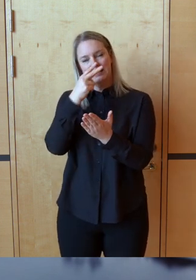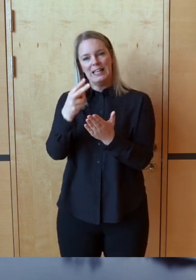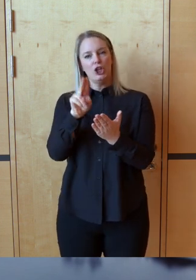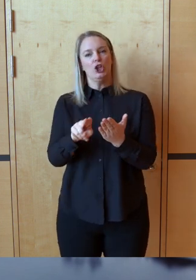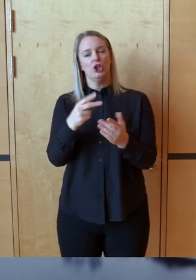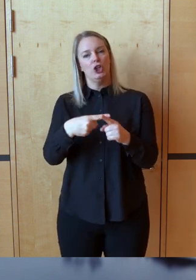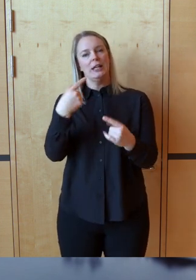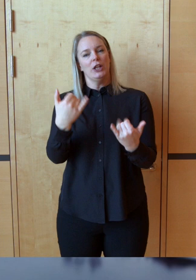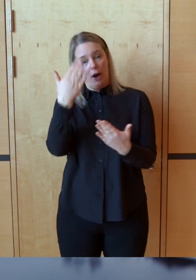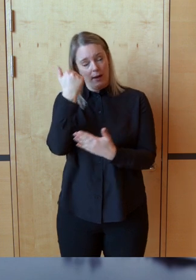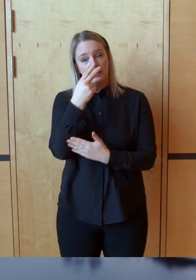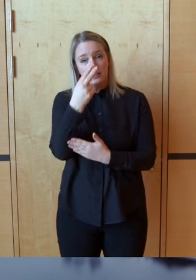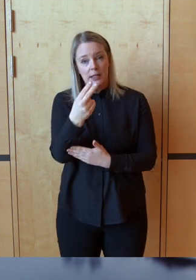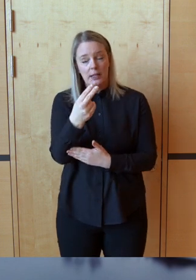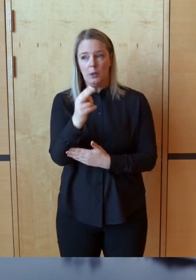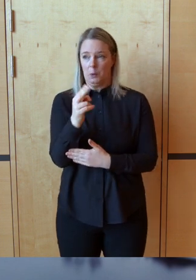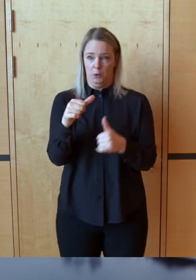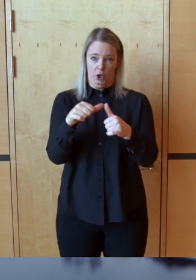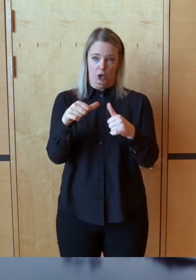Man har fått ett löfte om en övningsfält som